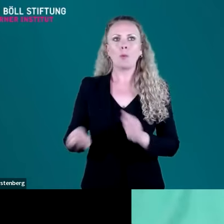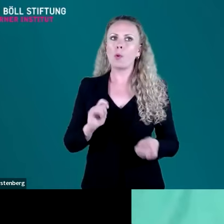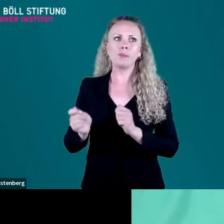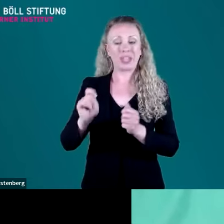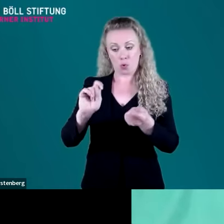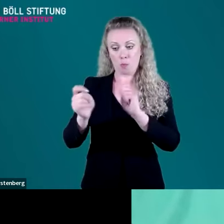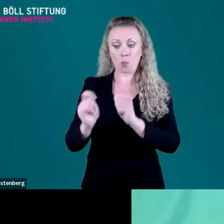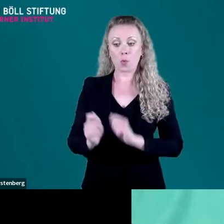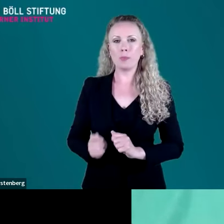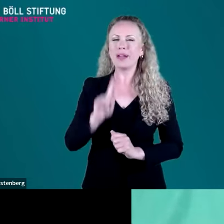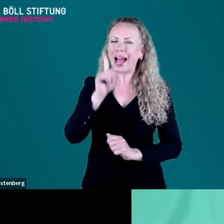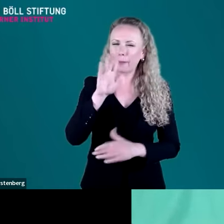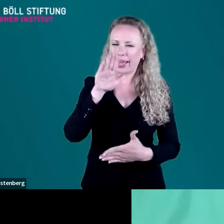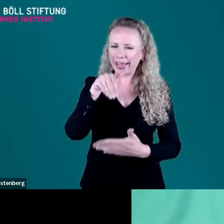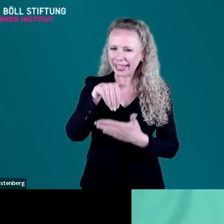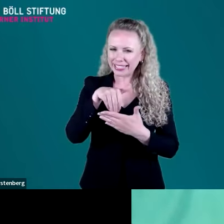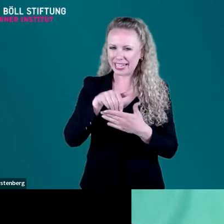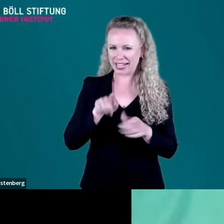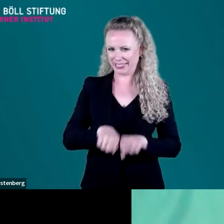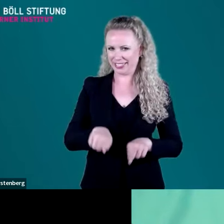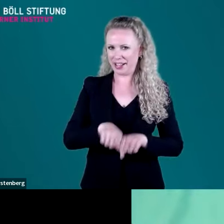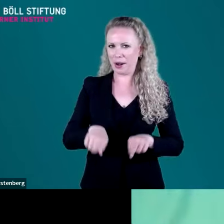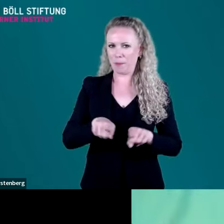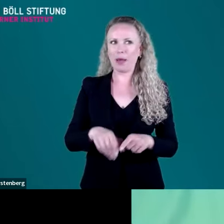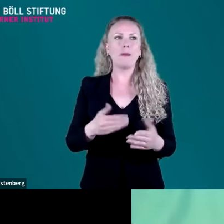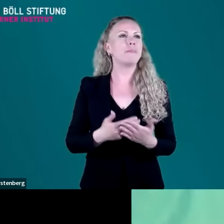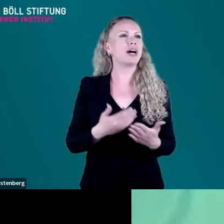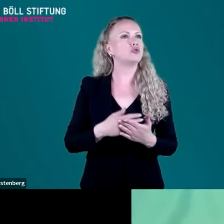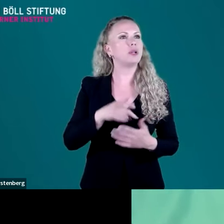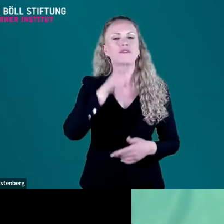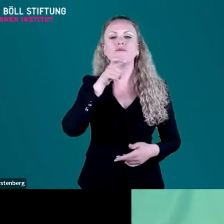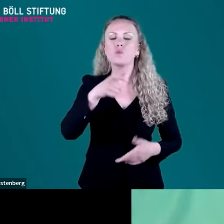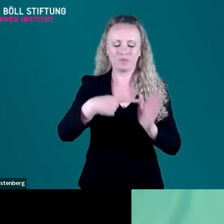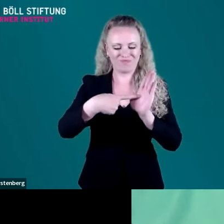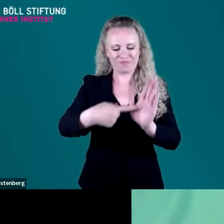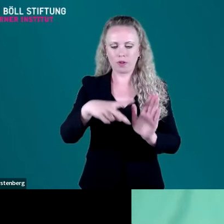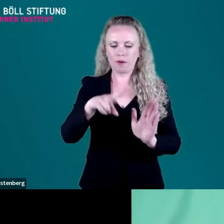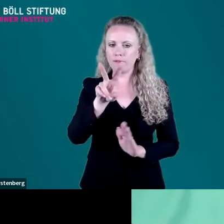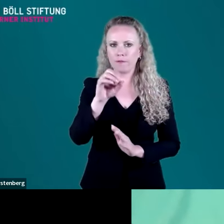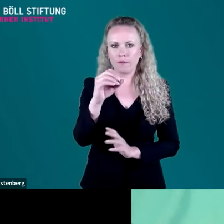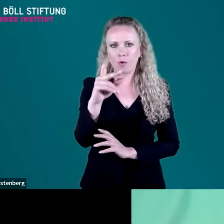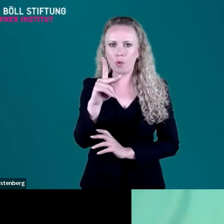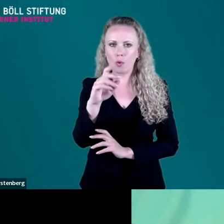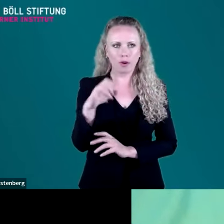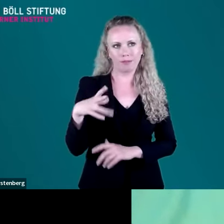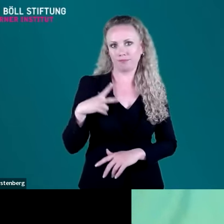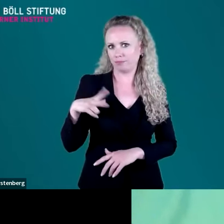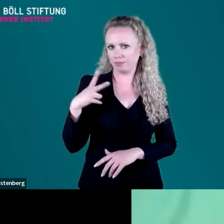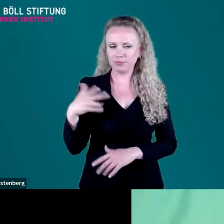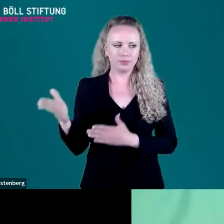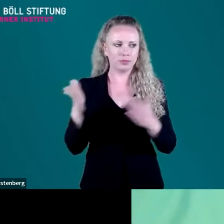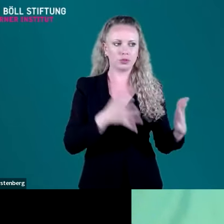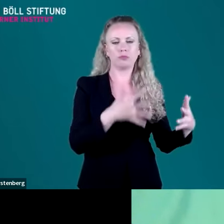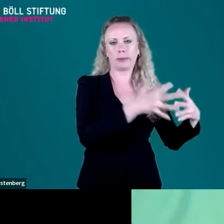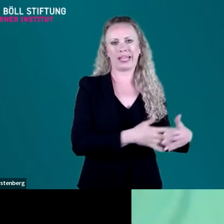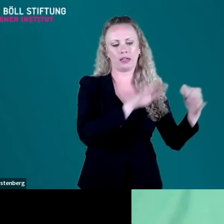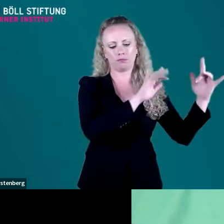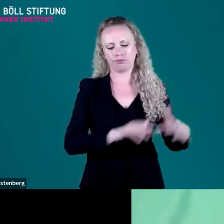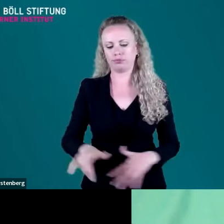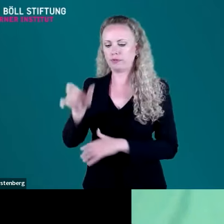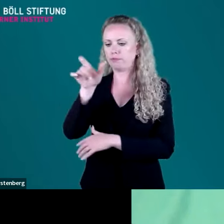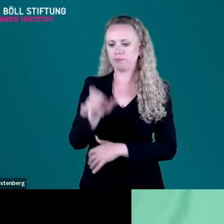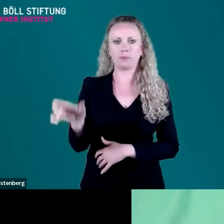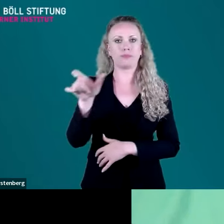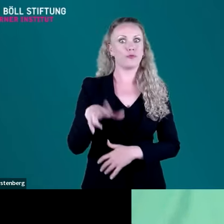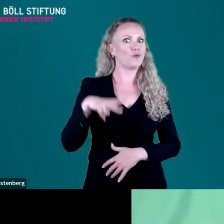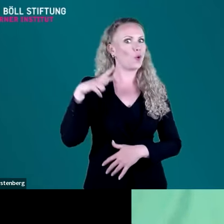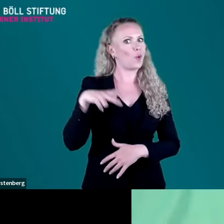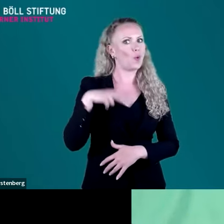So. Das heißt, wir haben jetzt zum Beispiel das Narrativ „Woke“, die „Woken“, das kommt aus den Vereinigten Staaten und ist ganz ähnlich auch wie der Begriff „Political Correctness“